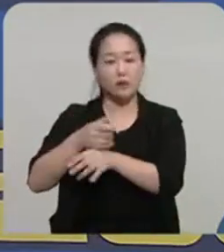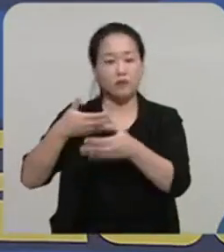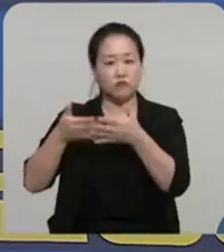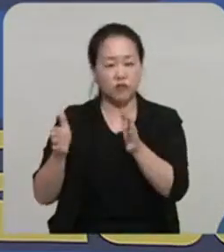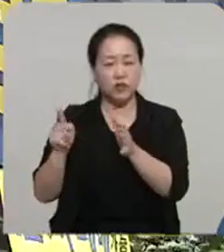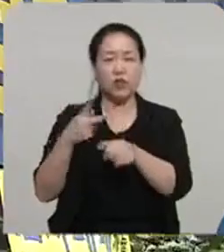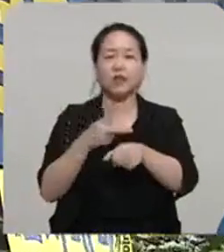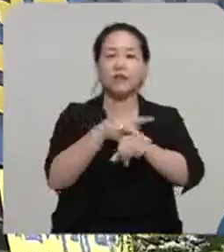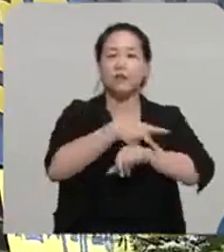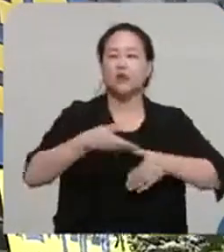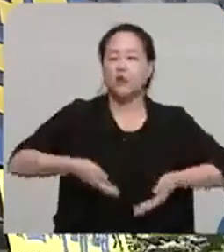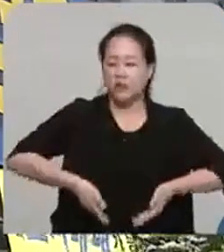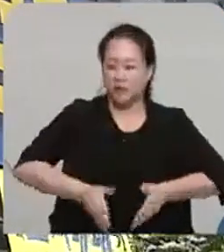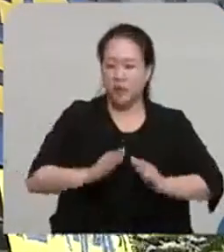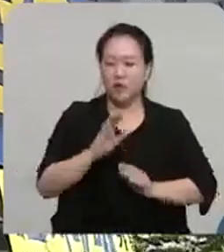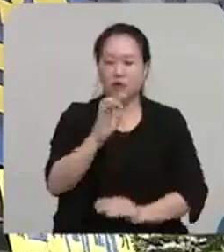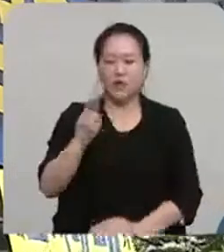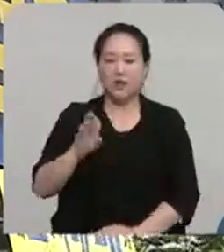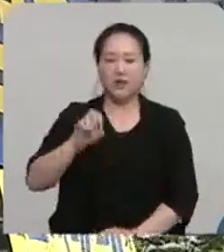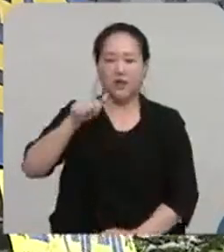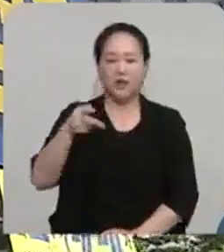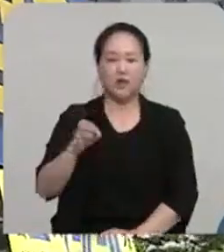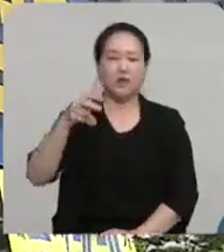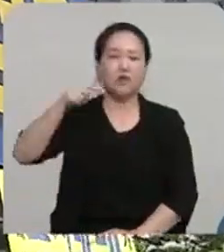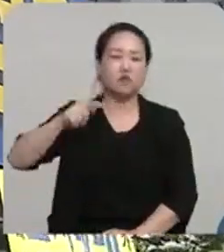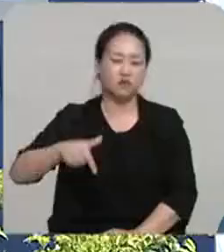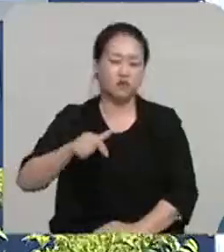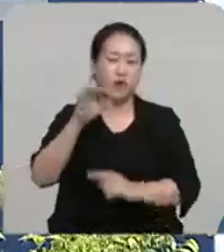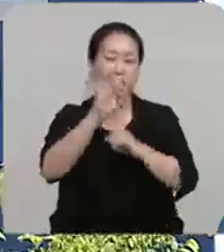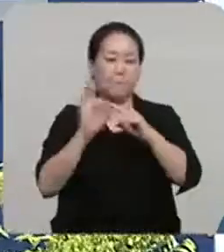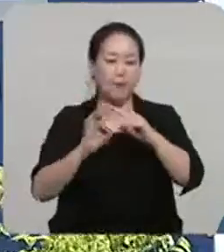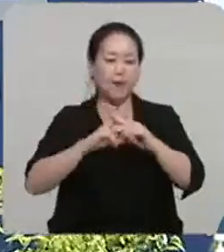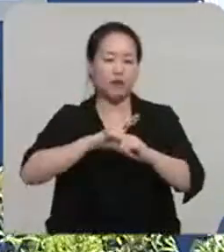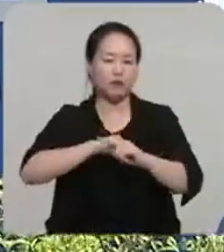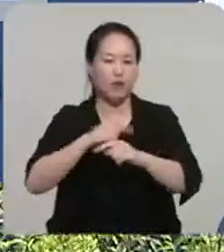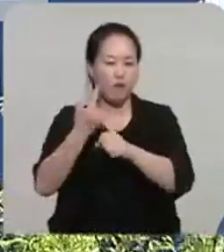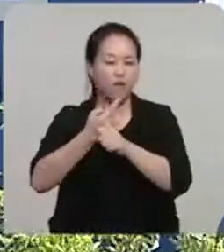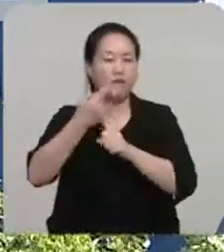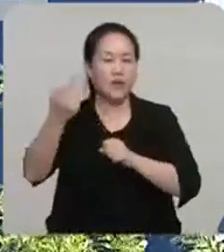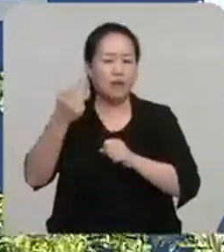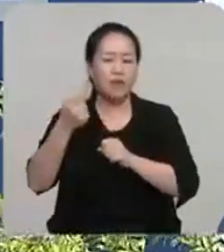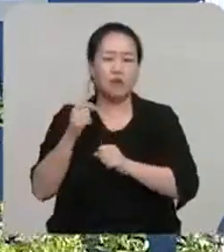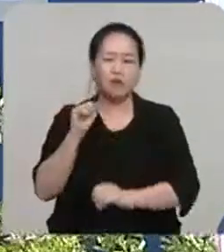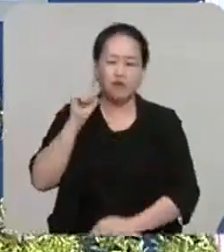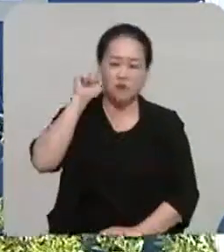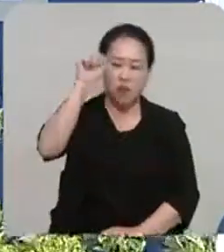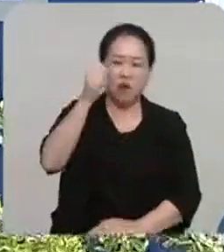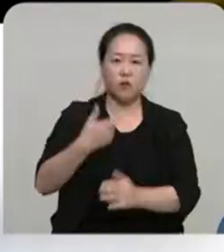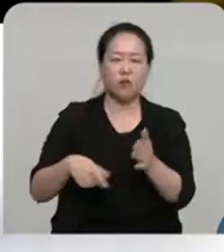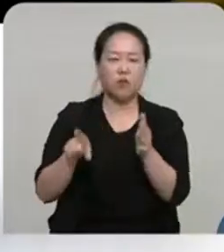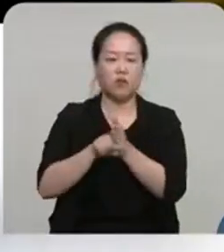양경숙 비례대표 의원이 내년 총선 때 이 지역에 출마하겠다며 두해 전 문을 열었습니다.